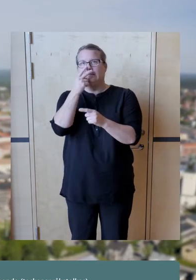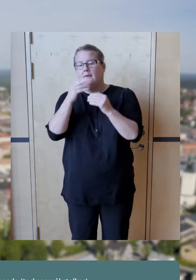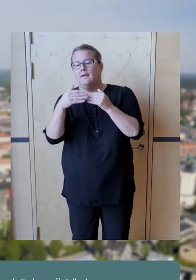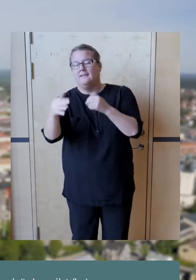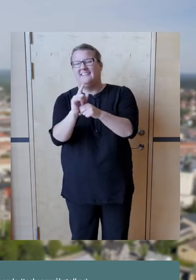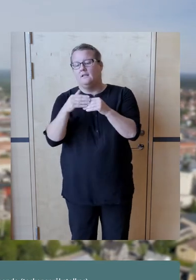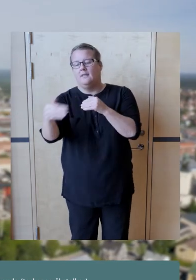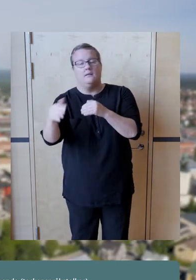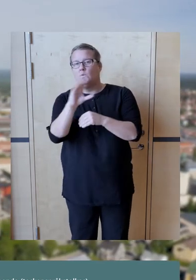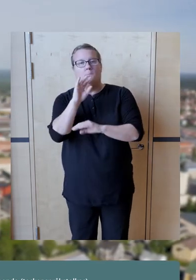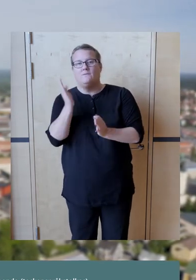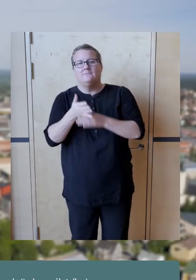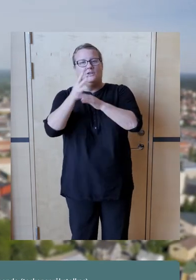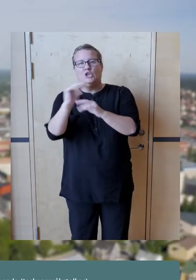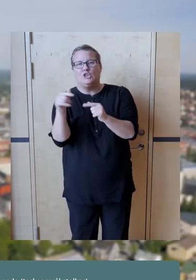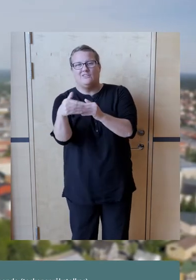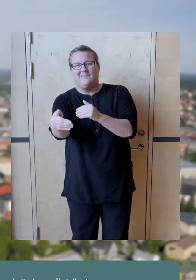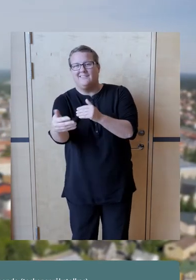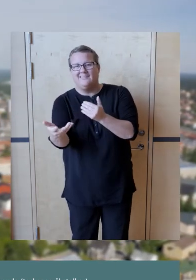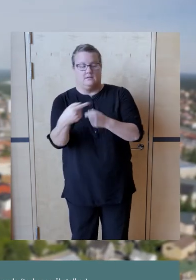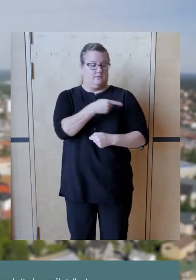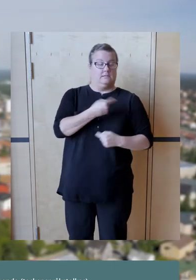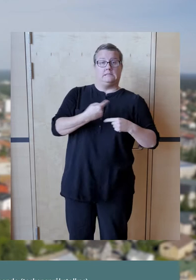Och jag tänker spontant Det vi diskuterar nu